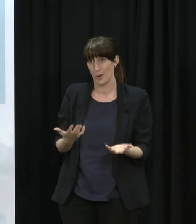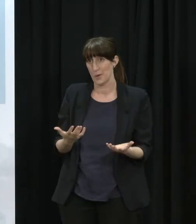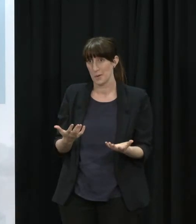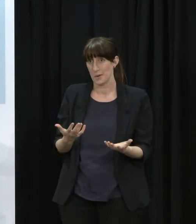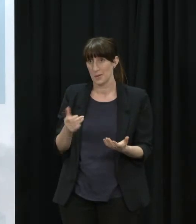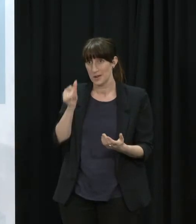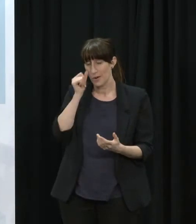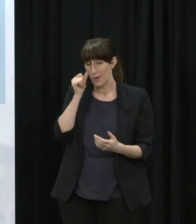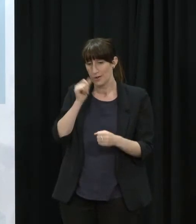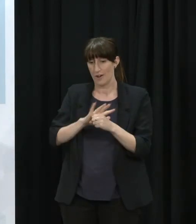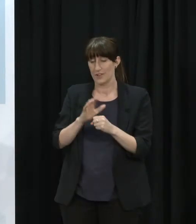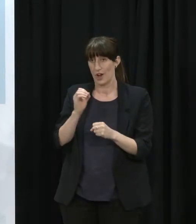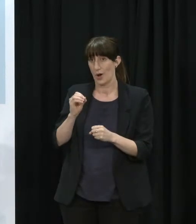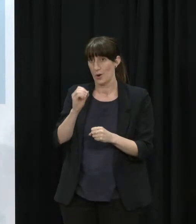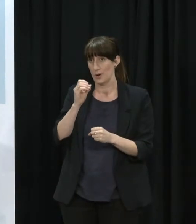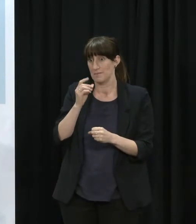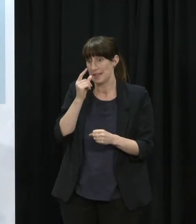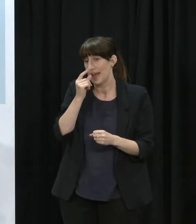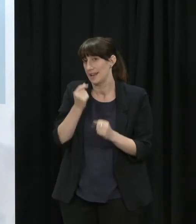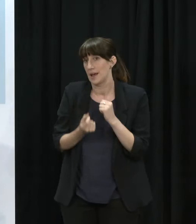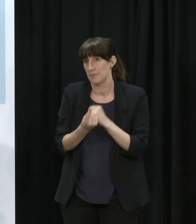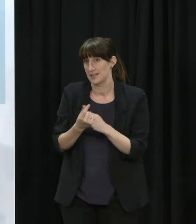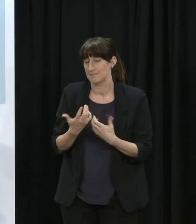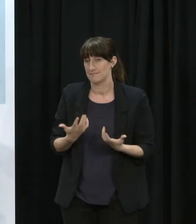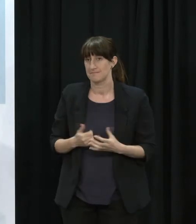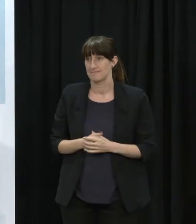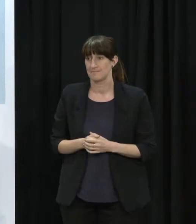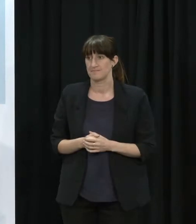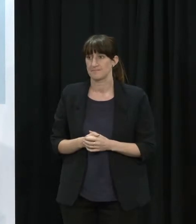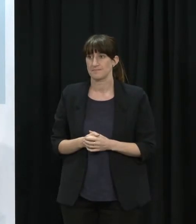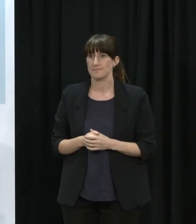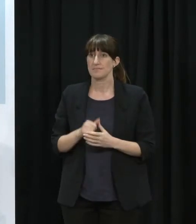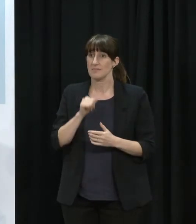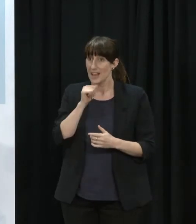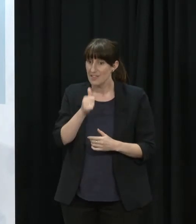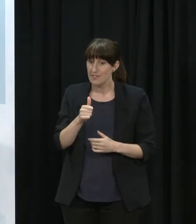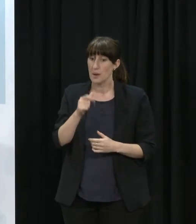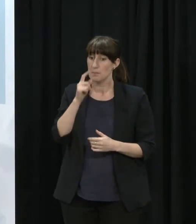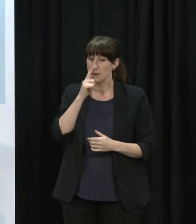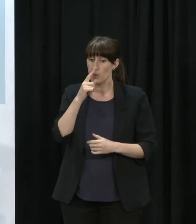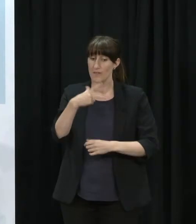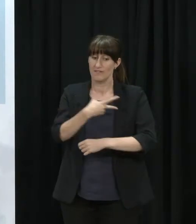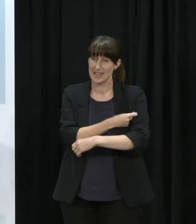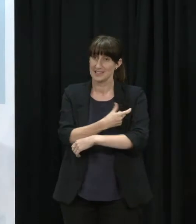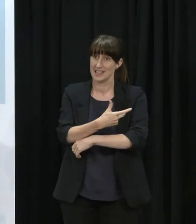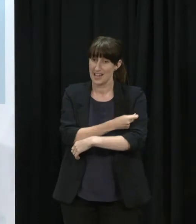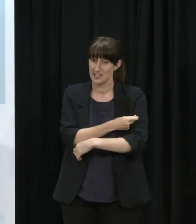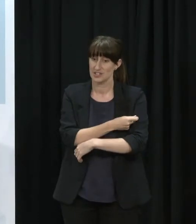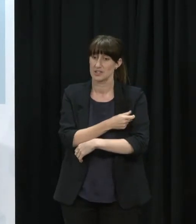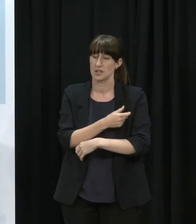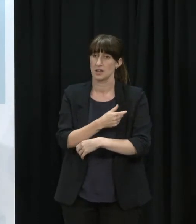Kotahi noa te whakaekenga, heoi ano. Engari ko te mea pono ko